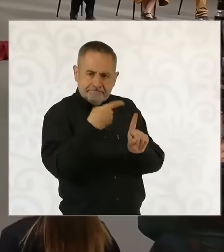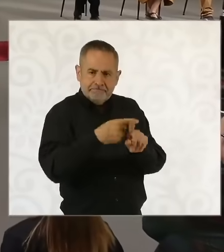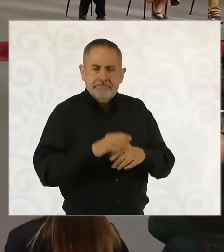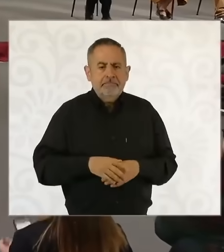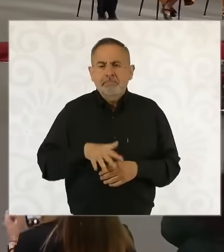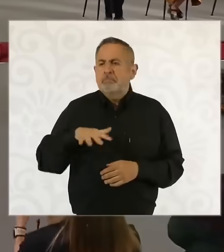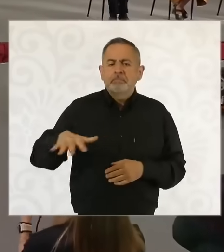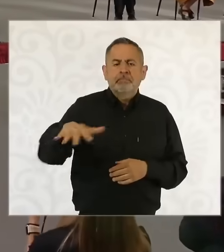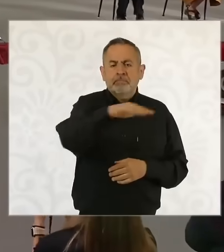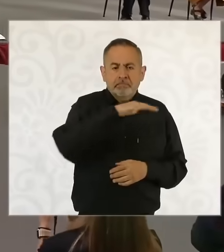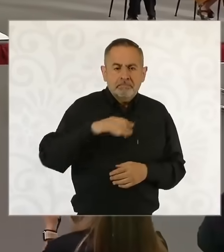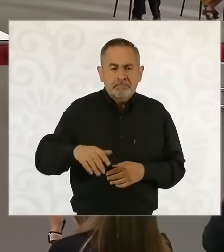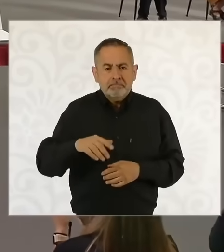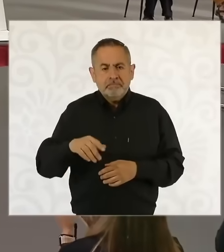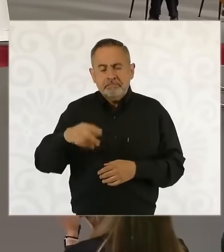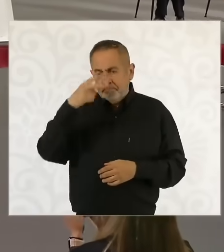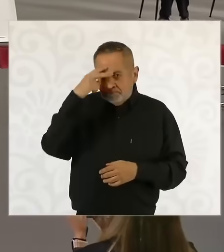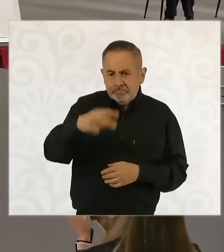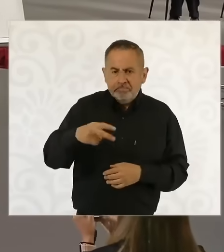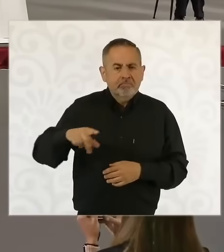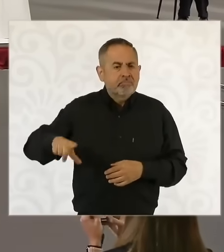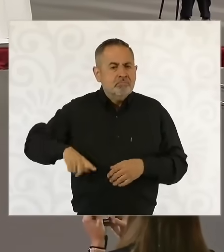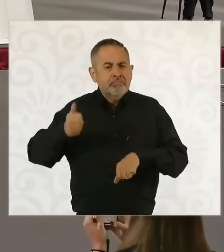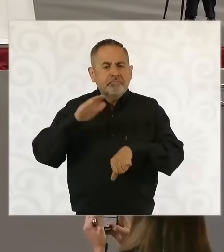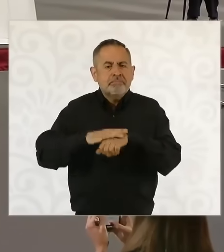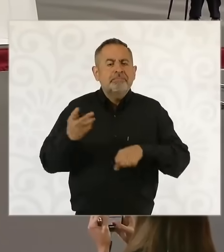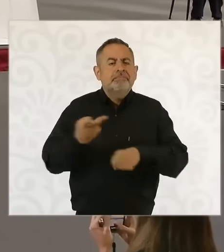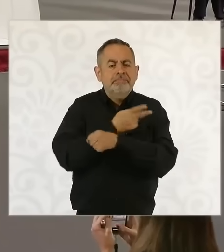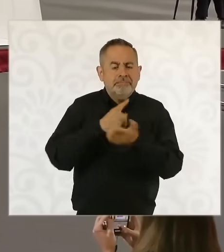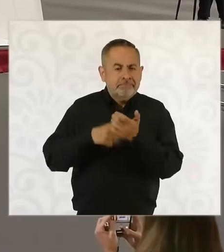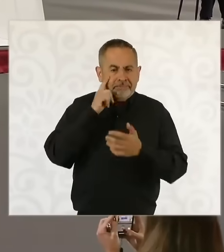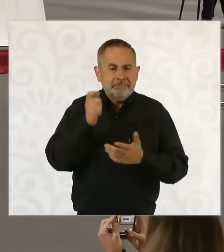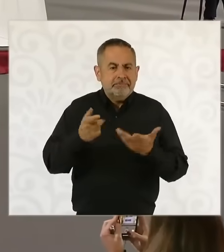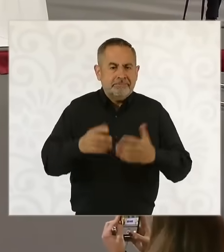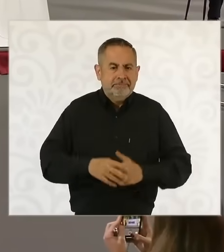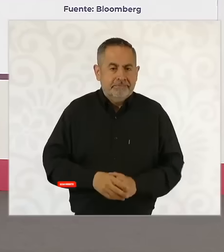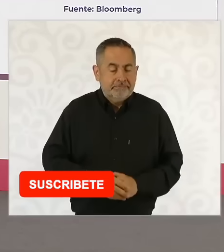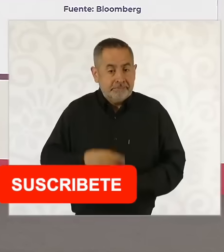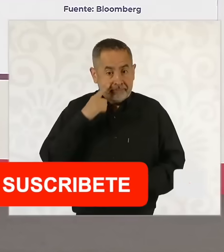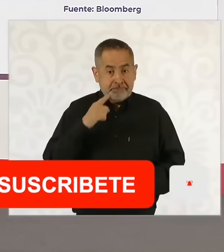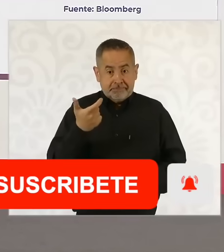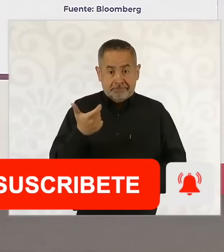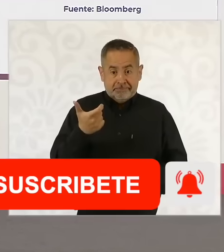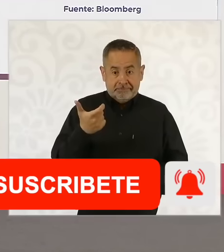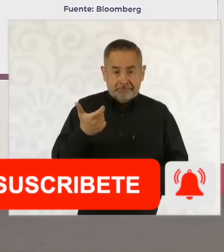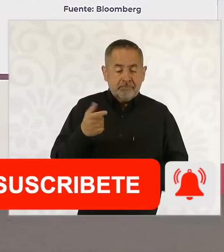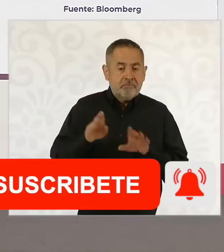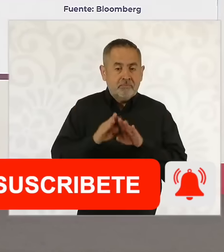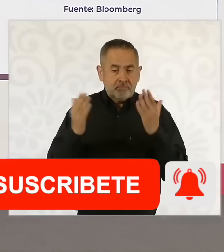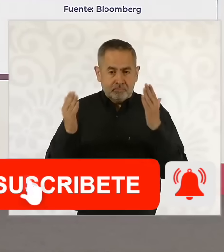mercados de México y su administración o su gobierno adelante fíjense el peso hoy así